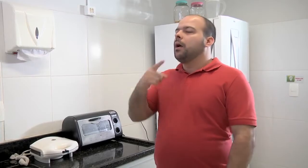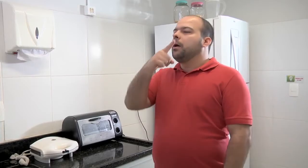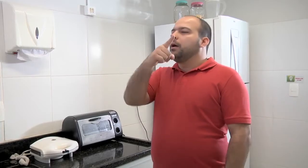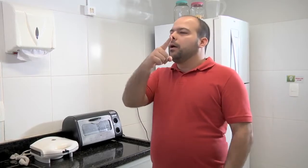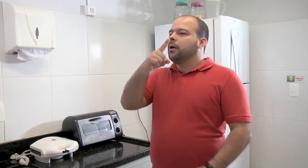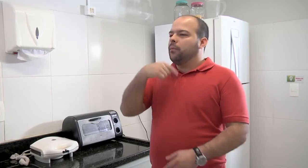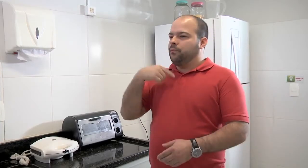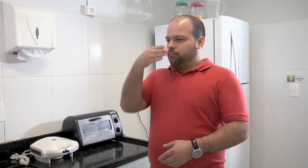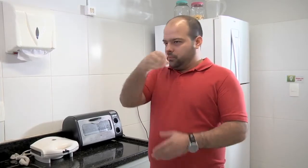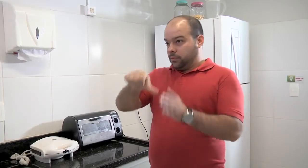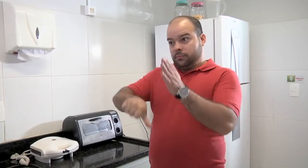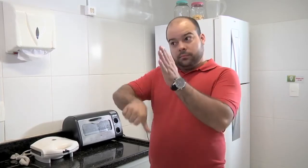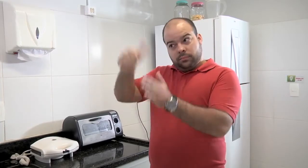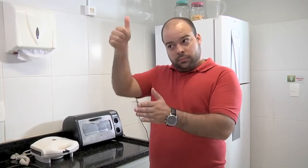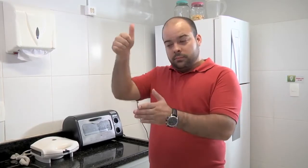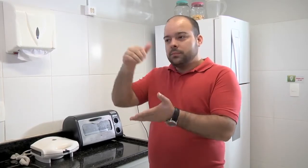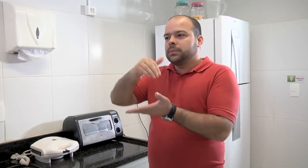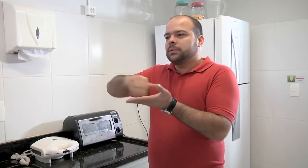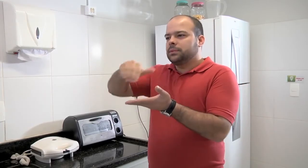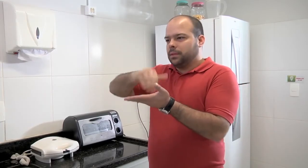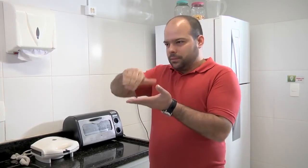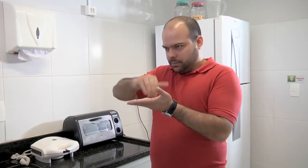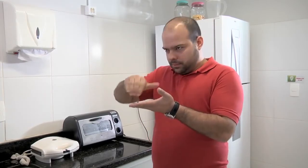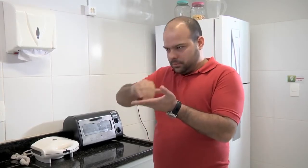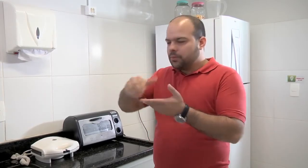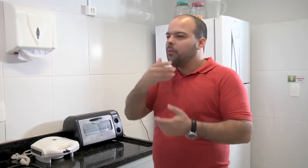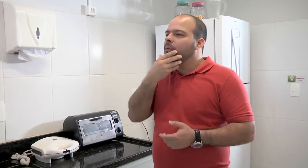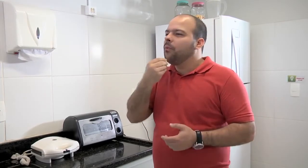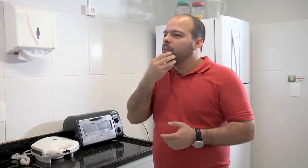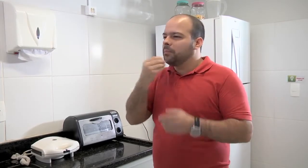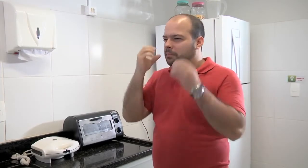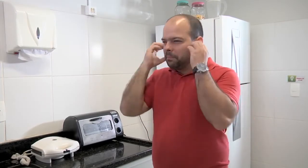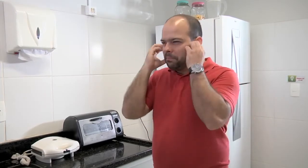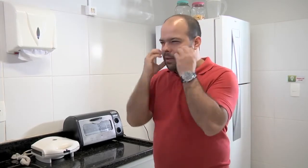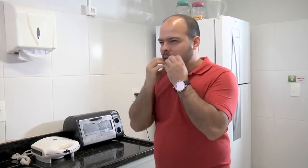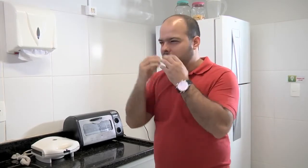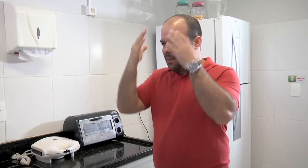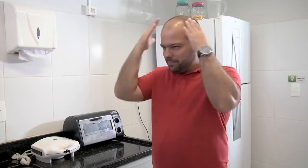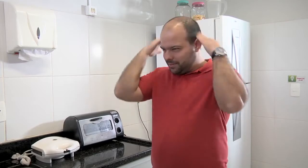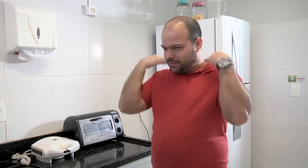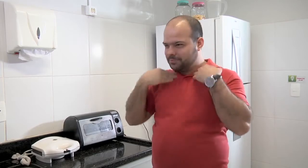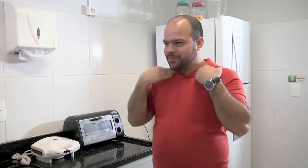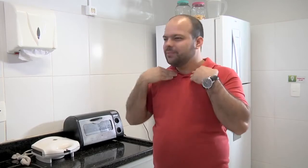Fui secretaria pela primeira vez e o rapaz que me atendeu